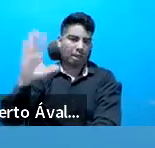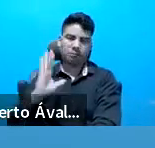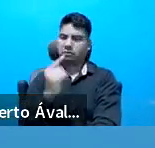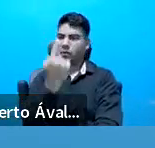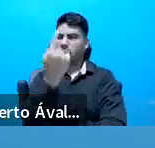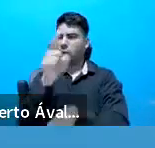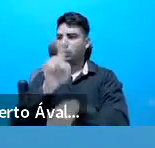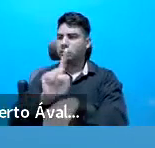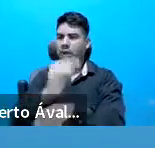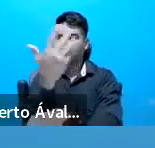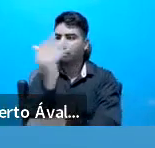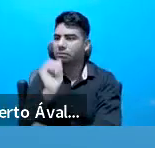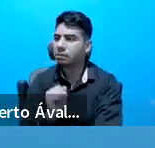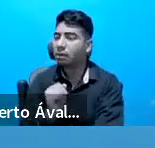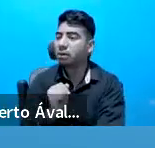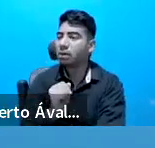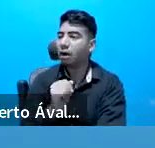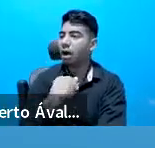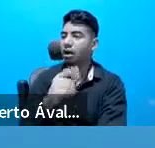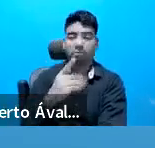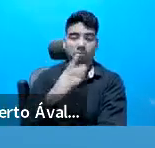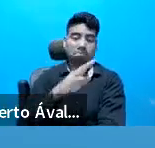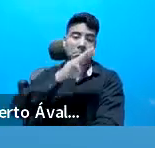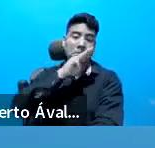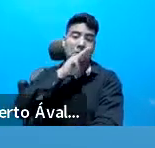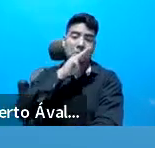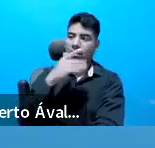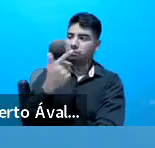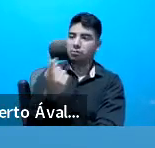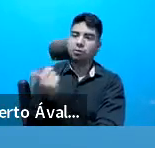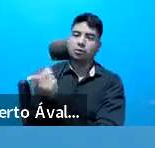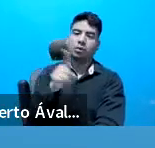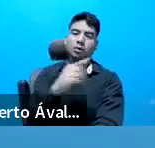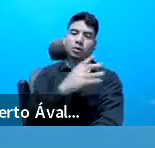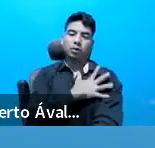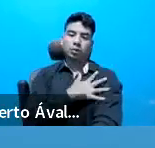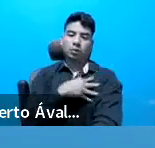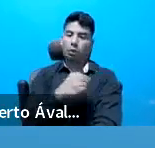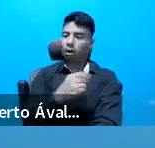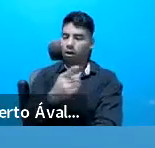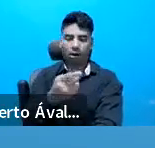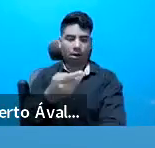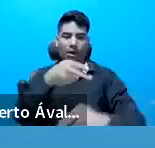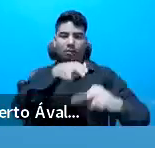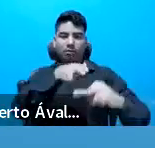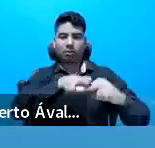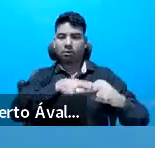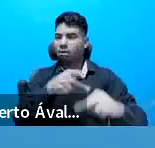en una banca y y que y que la niña y que y que la niña desapareció y y después se fue a buscar